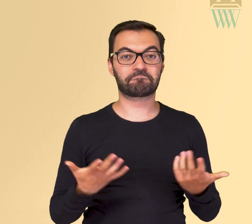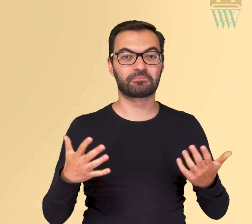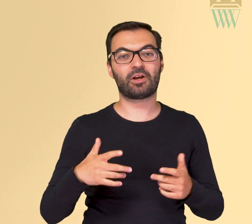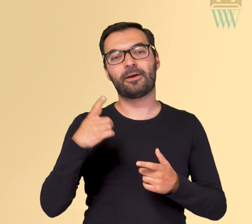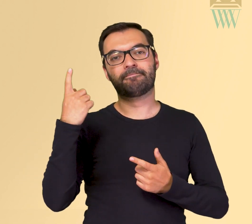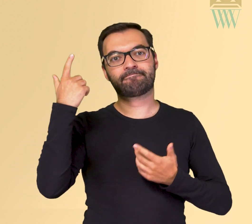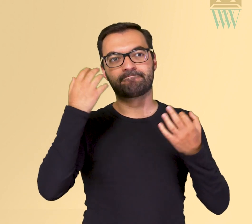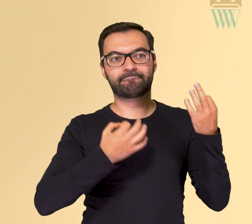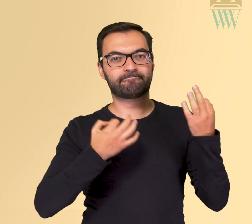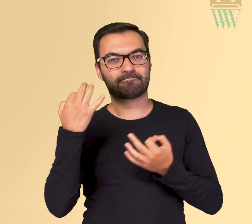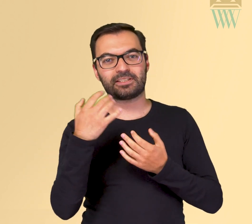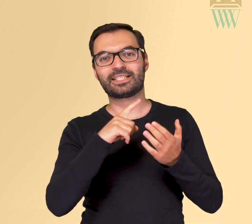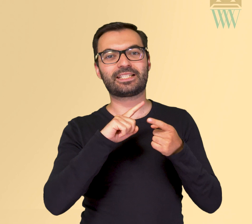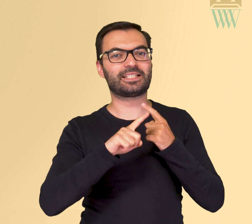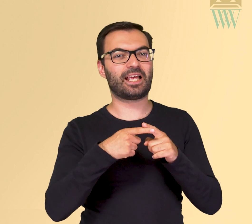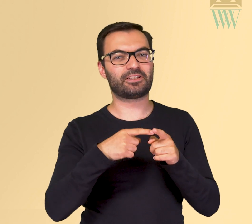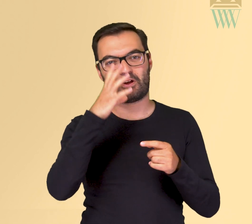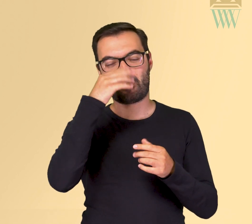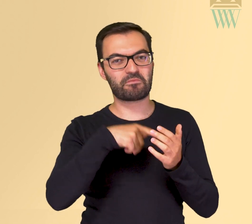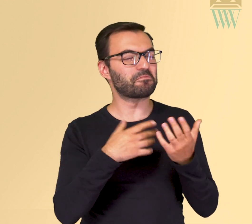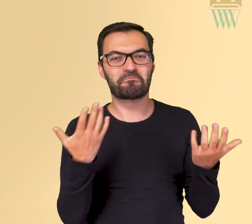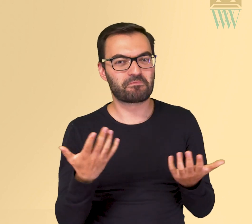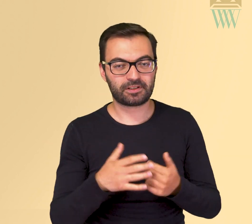Proponowano wiele wyjaśnień znaczenia obrazu.